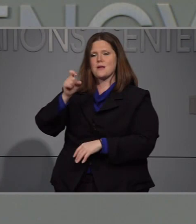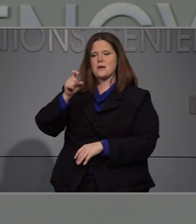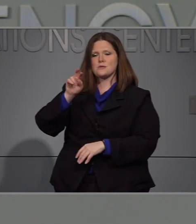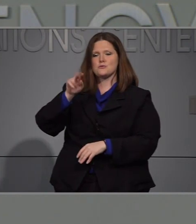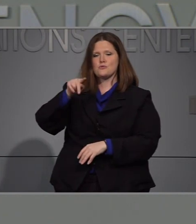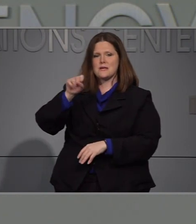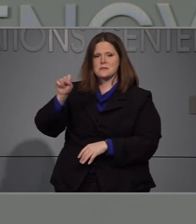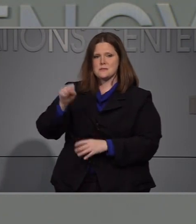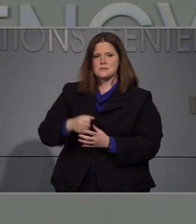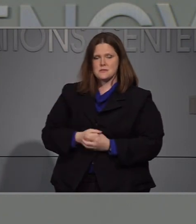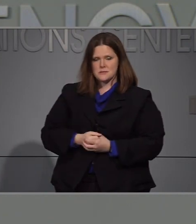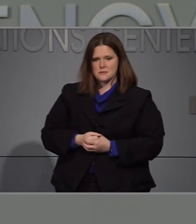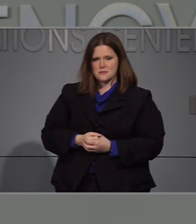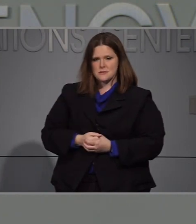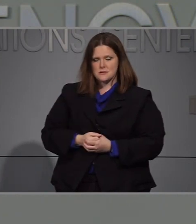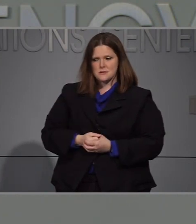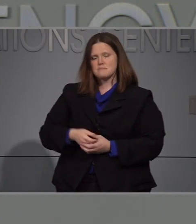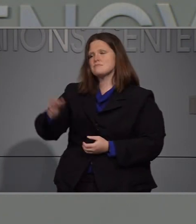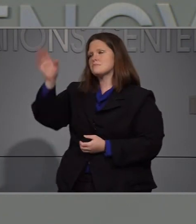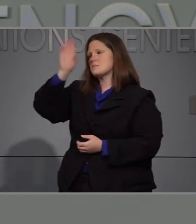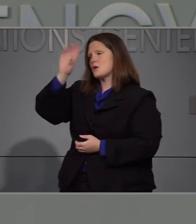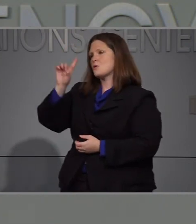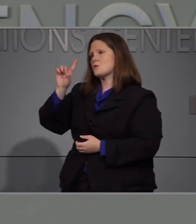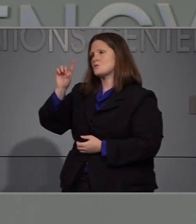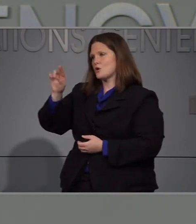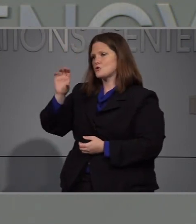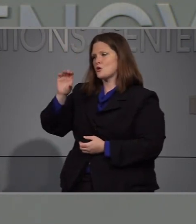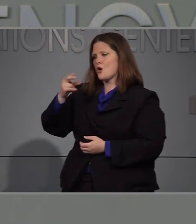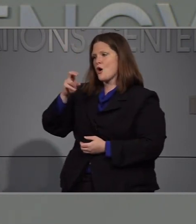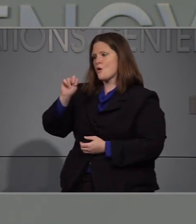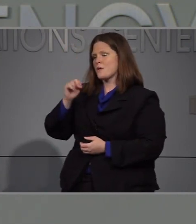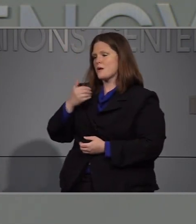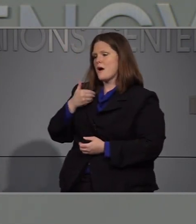Daño mucho nance después.